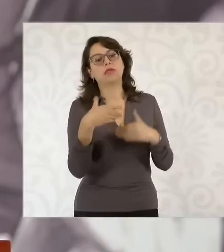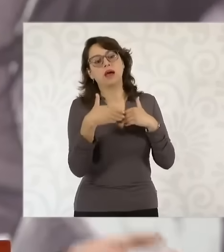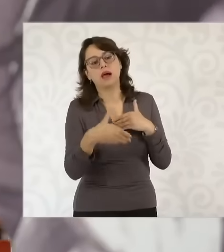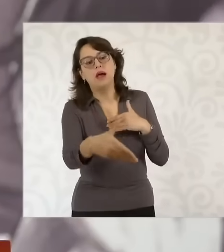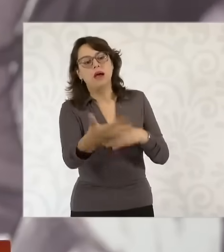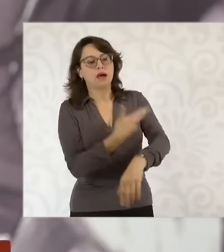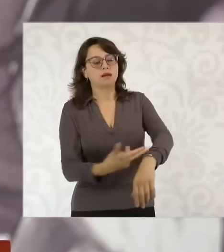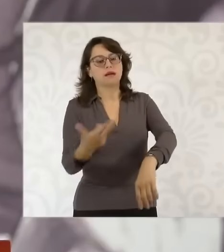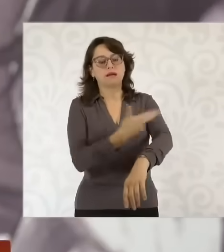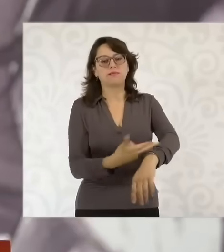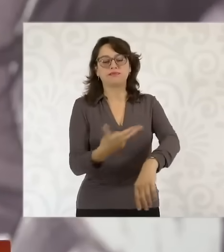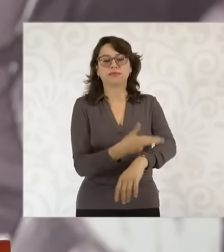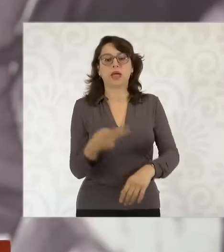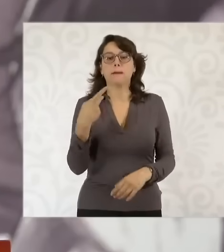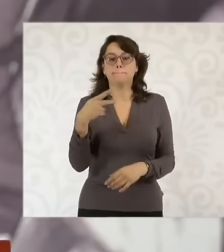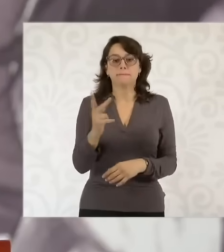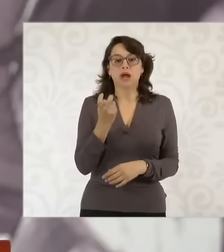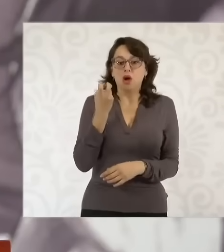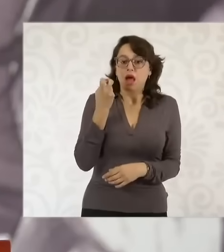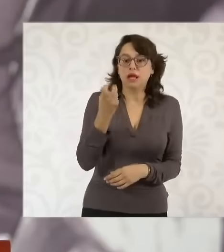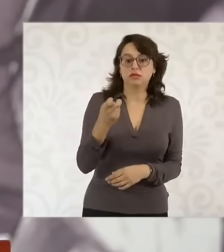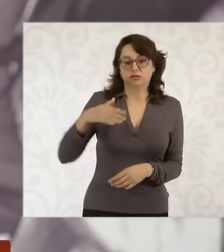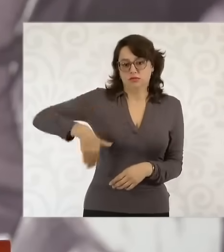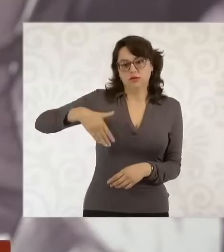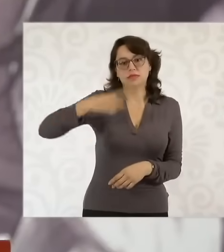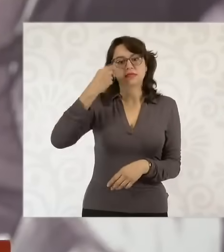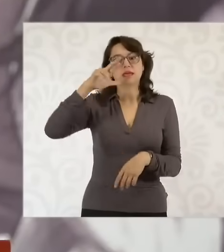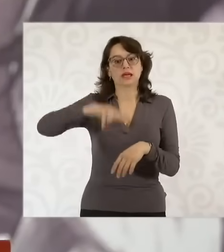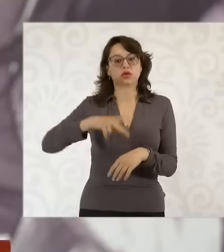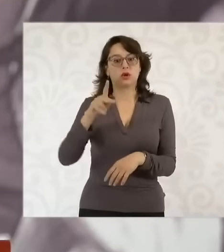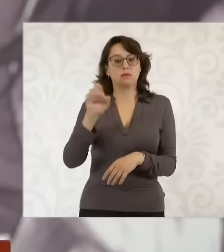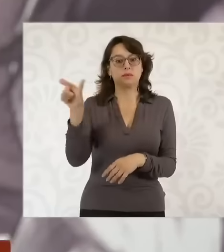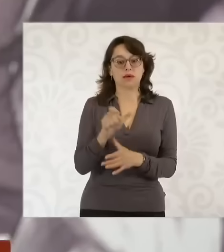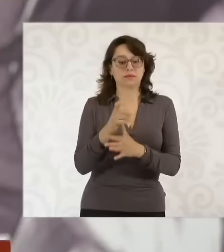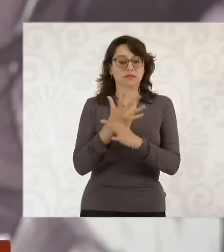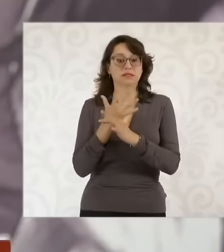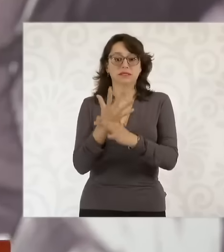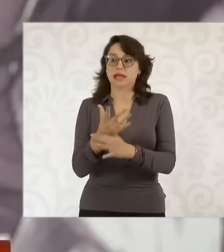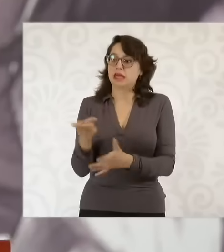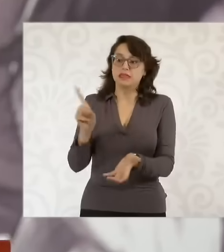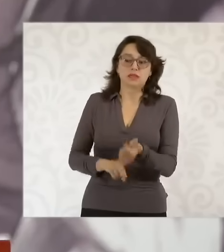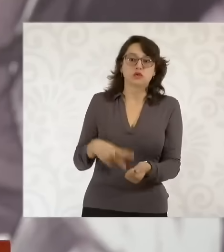dijo el el director eh general de Pemex eh eh de la parte del activo. tiene que ir muy ligado al